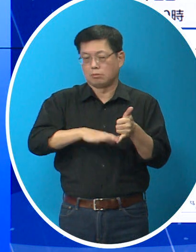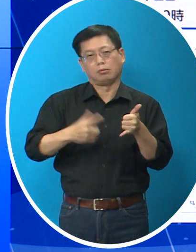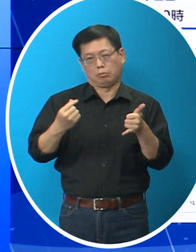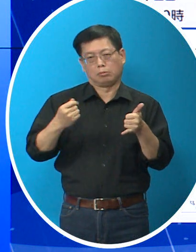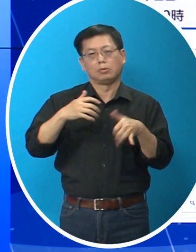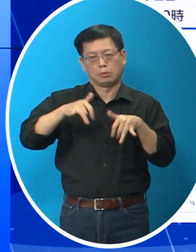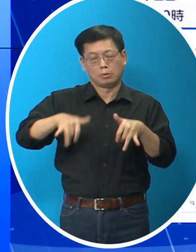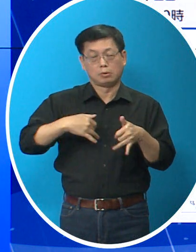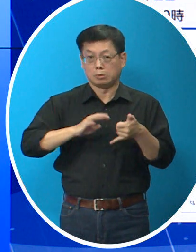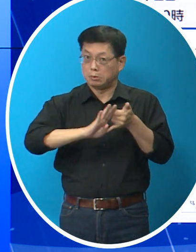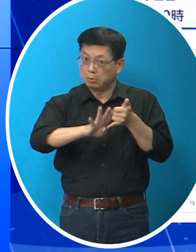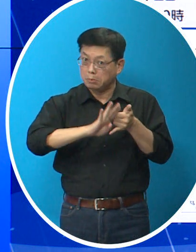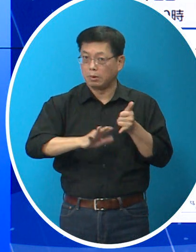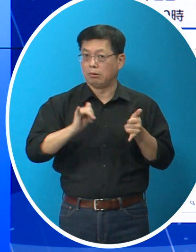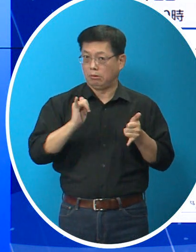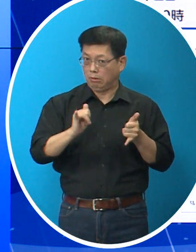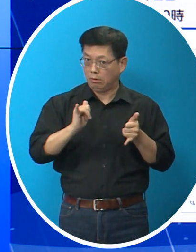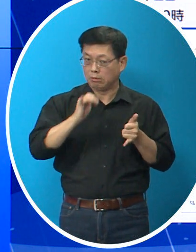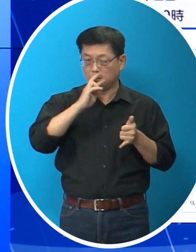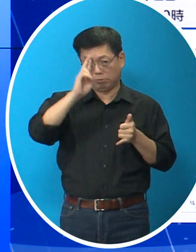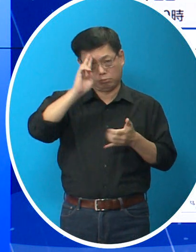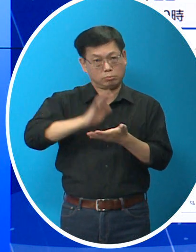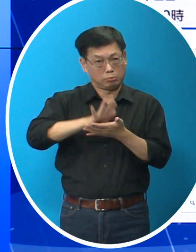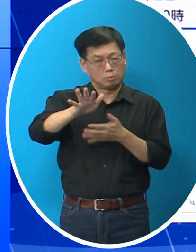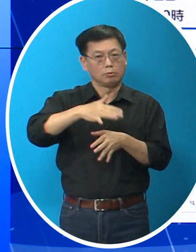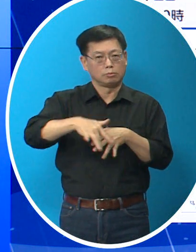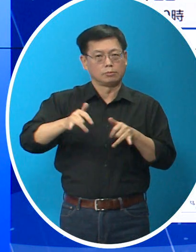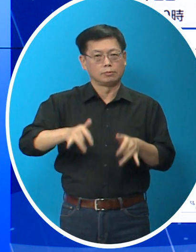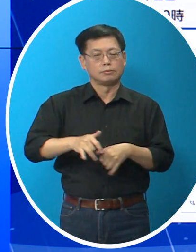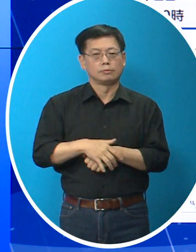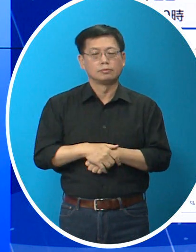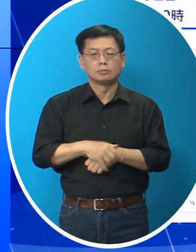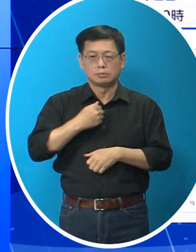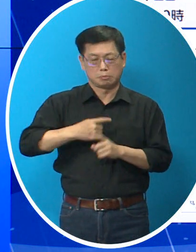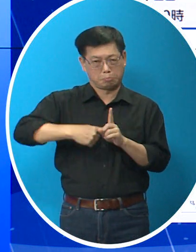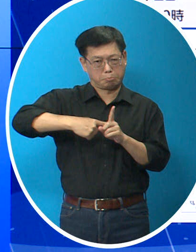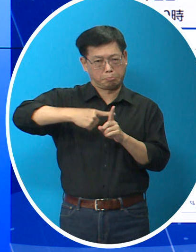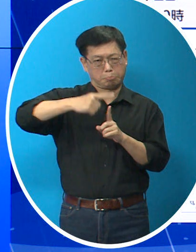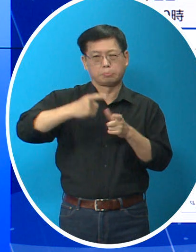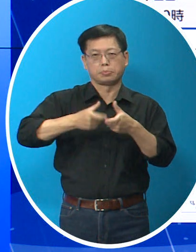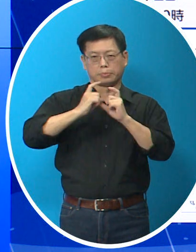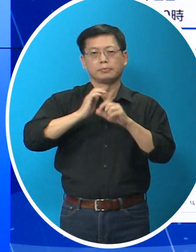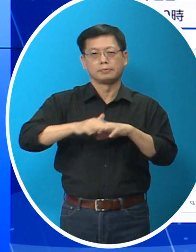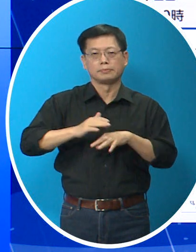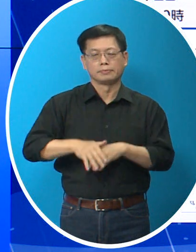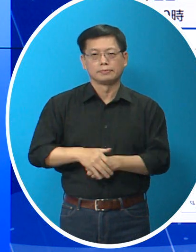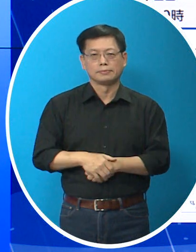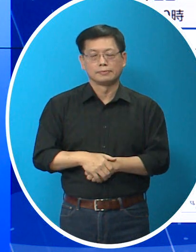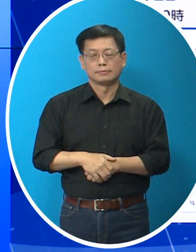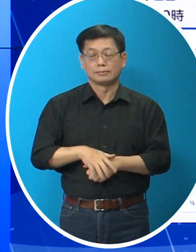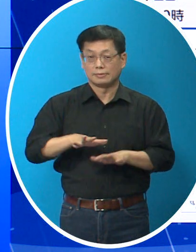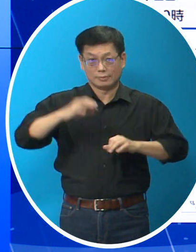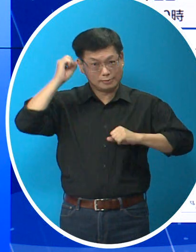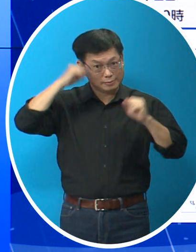東半部特別注意還是有一些 午後雷陣雨的天氣形態 溫度也會在逐漸的回升 那麼在今天早上8點